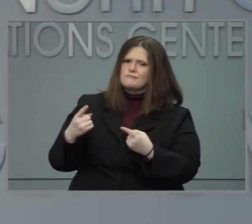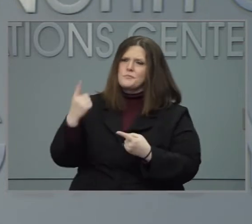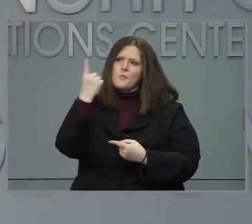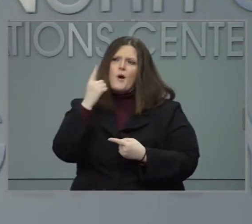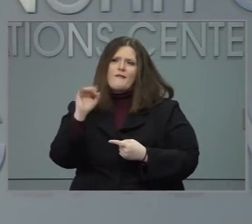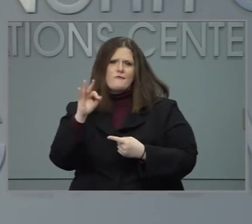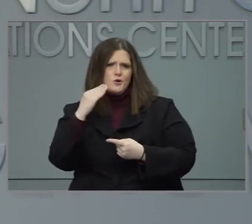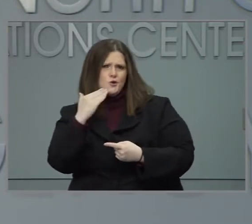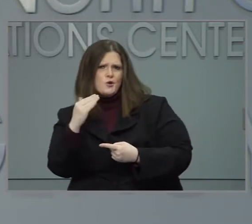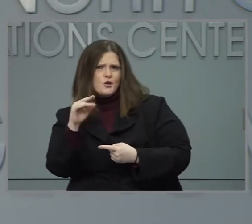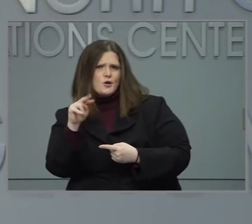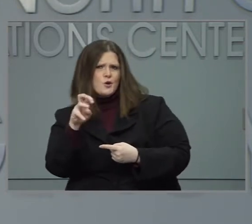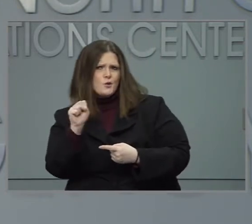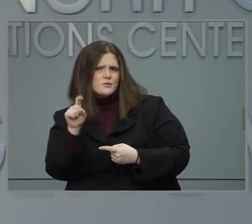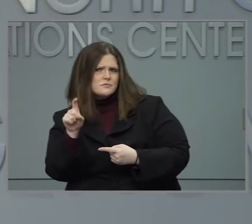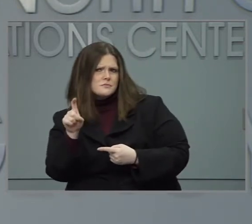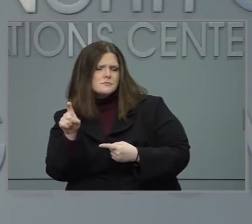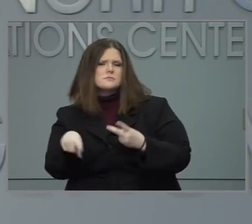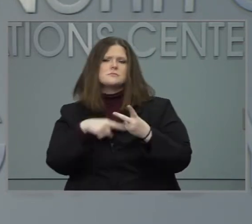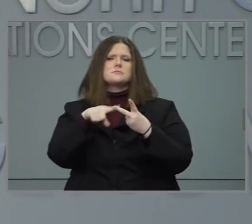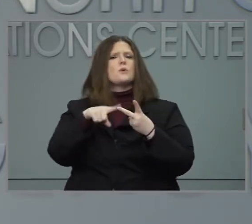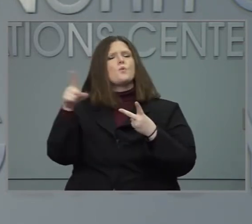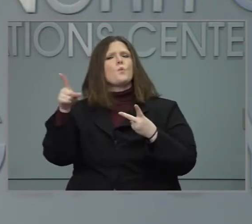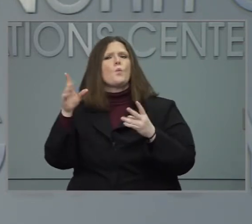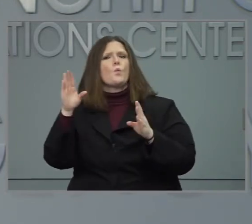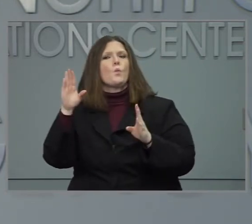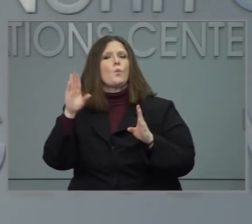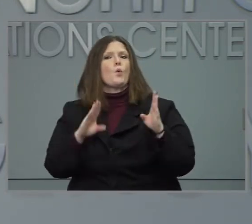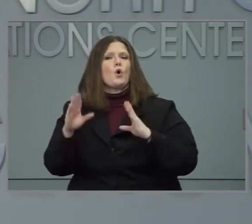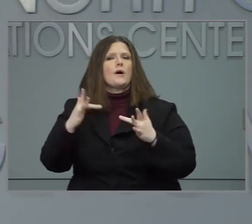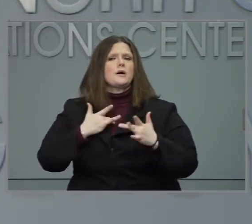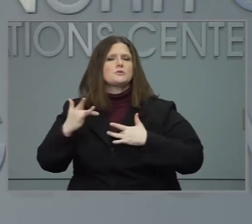pregunta está preocupado usted. De qué.